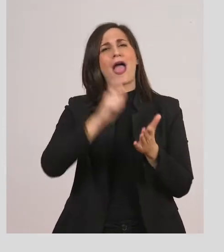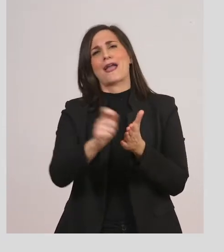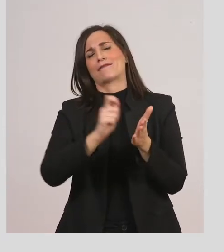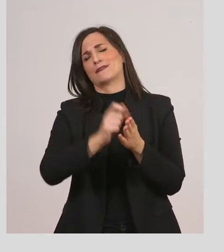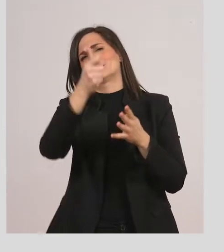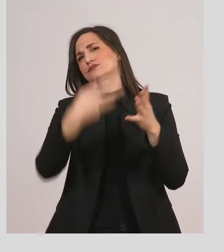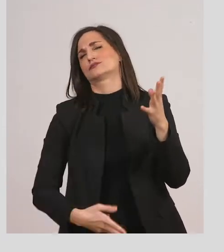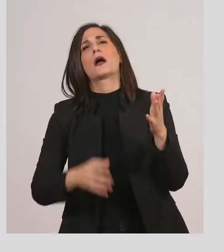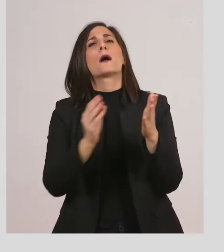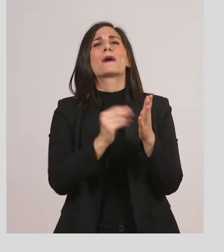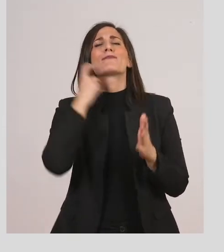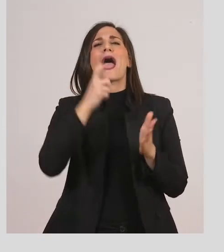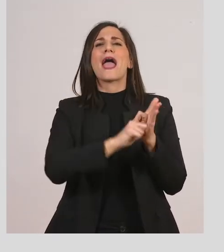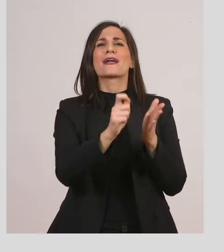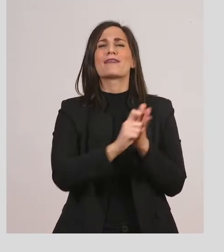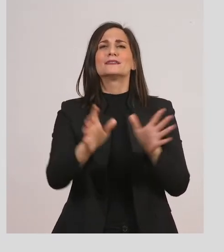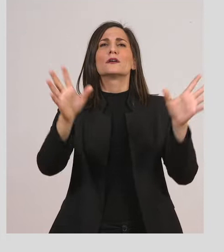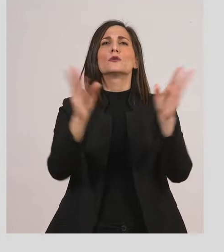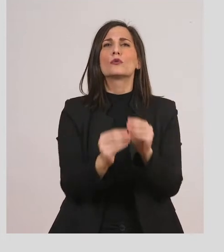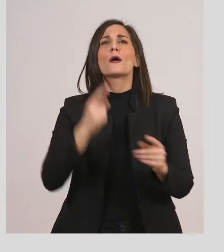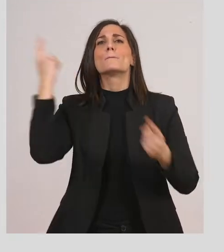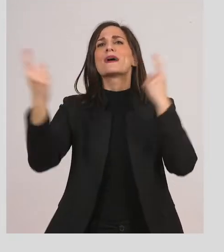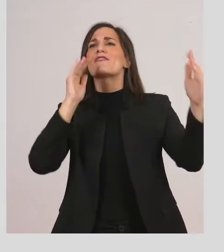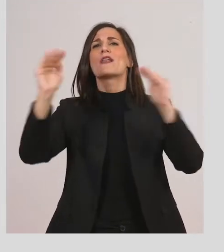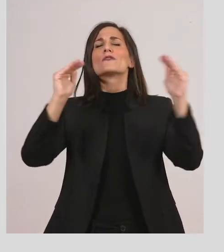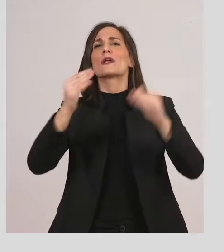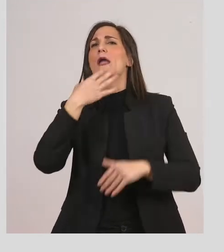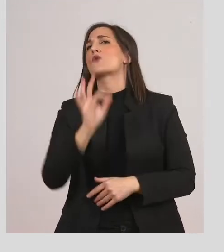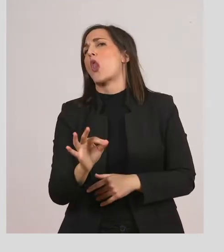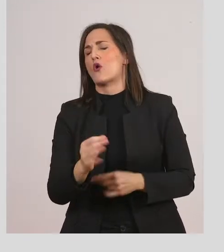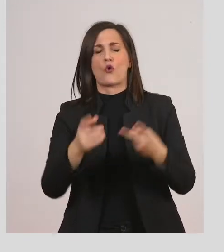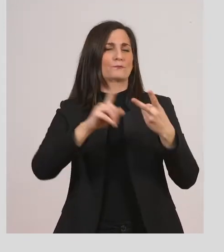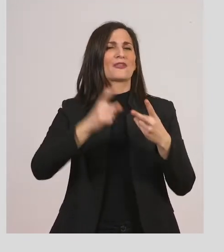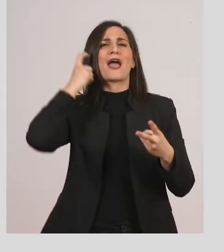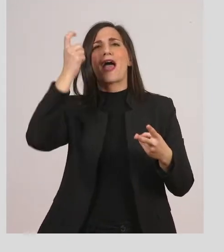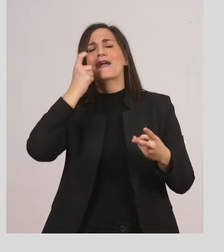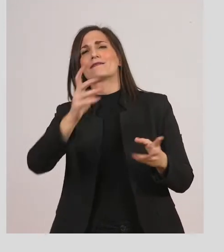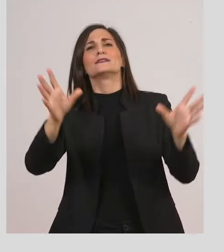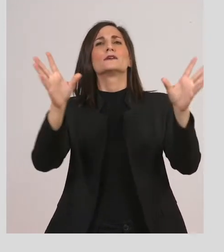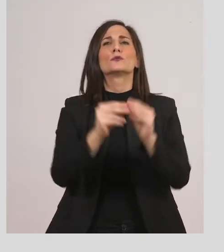Μπορούμε να γράψουμε μία έκθεση, για παράδειγμα, στο σχολείο... γιατί πρέπει να προσέχουμε το περιβάλλον. Μπορούμε να γράψουμε μία έκθεση, γιατί να τρώμε υγιεινά.